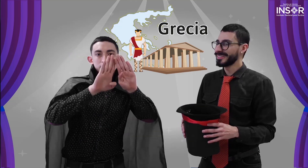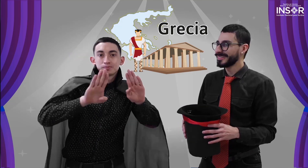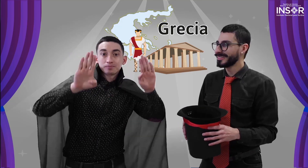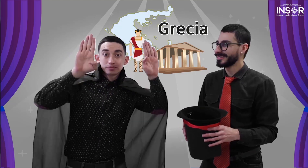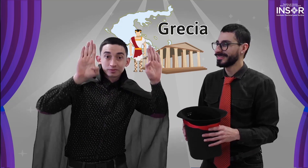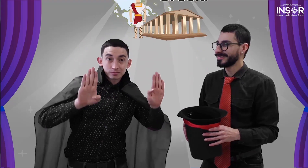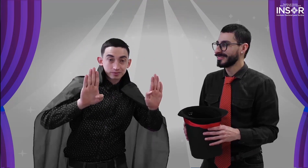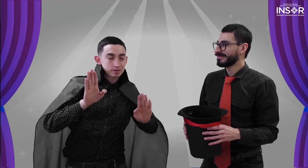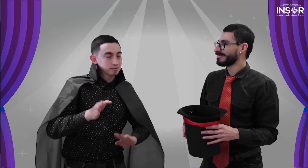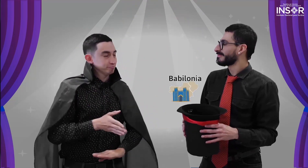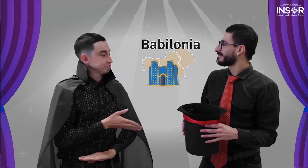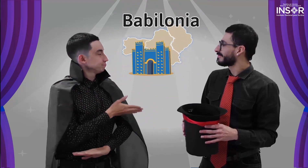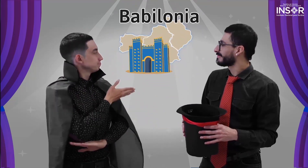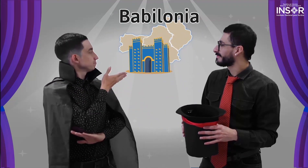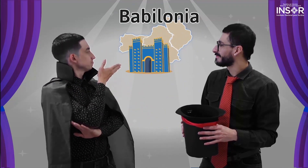En Babilonia, miren.